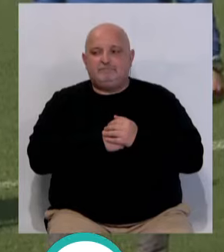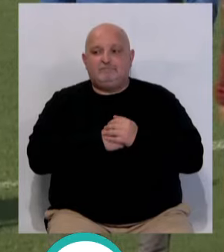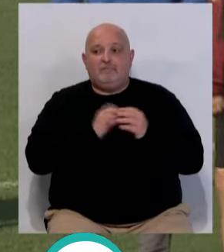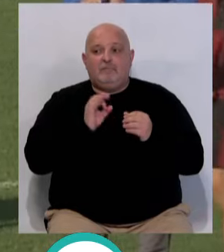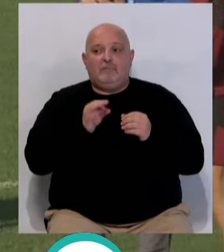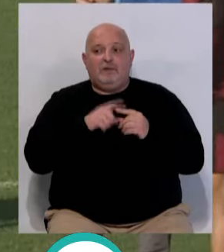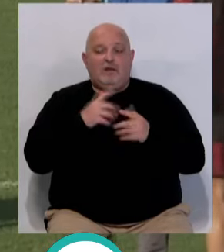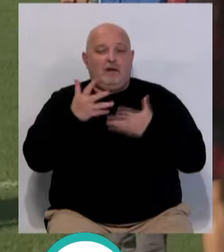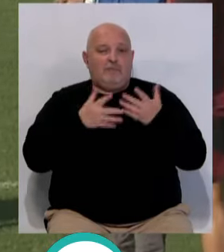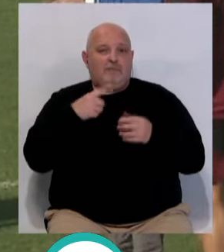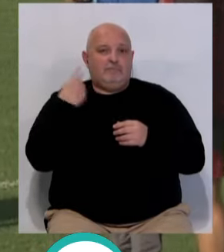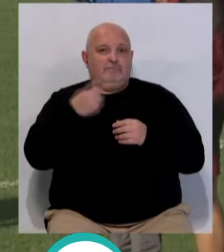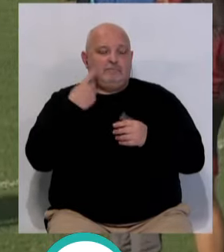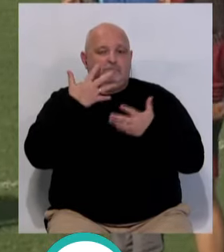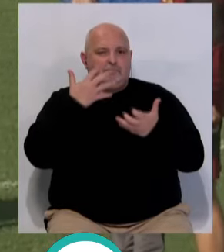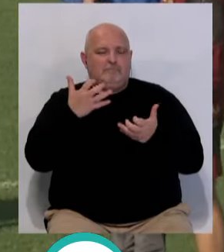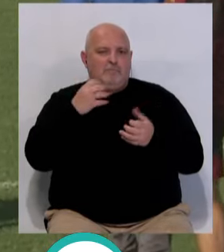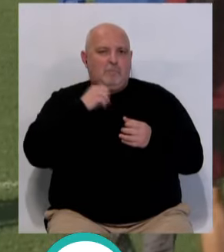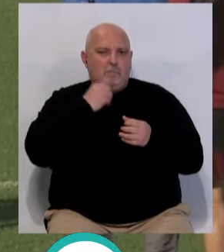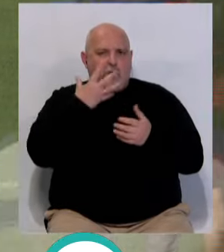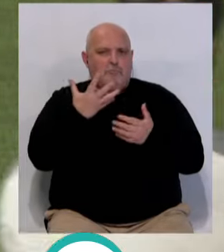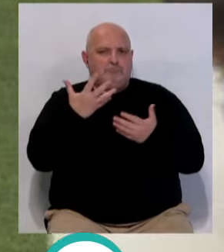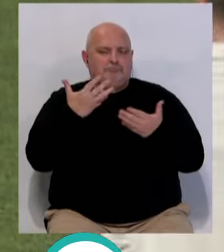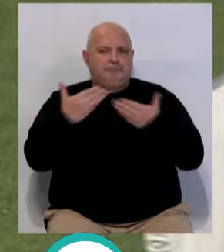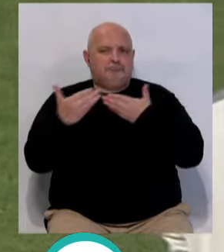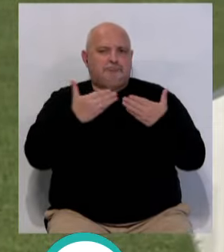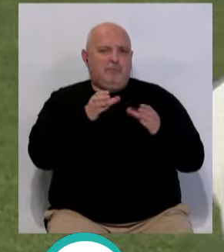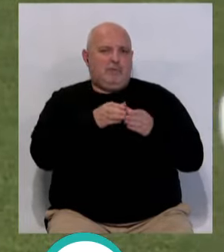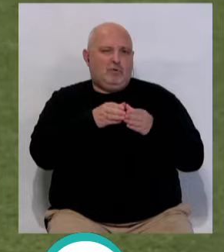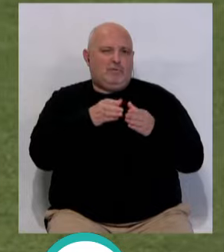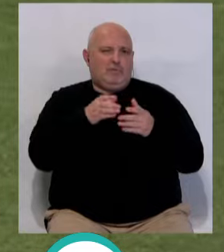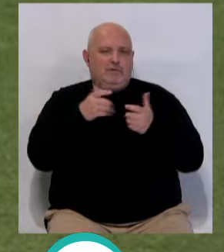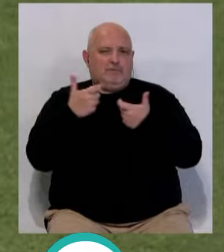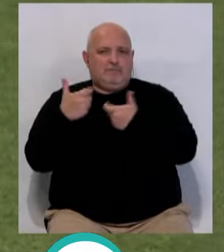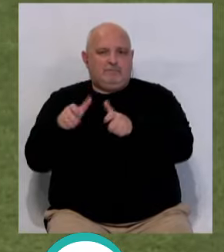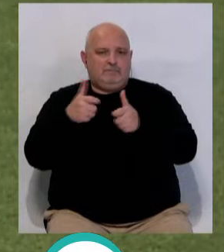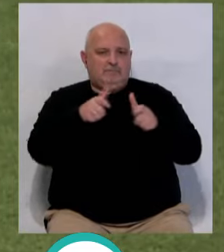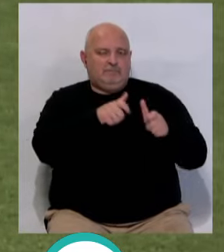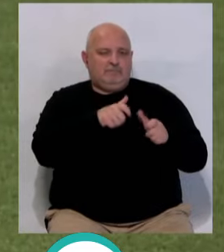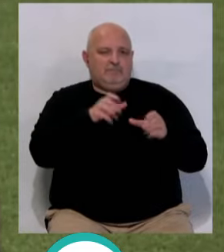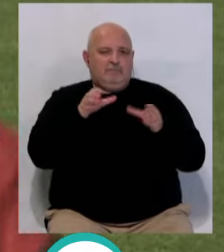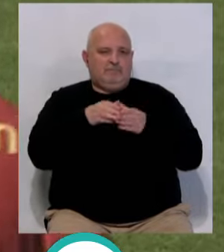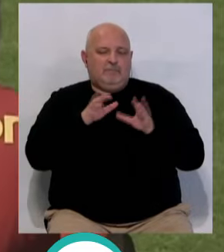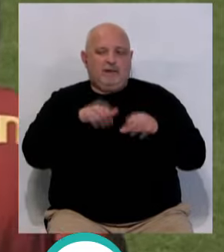el ánimo es bastante bueno entre los integrantes de la primera plantilla del conjunto cadista la